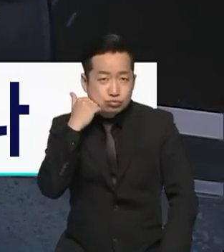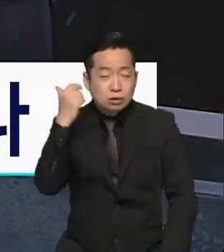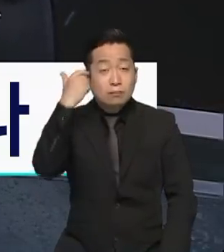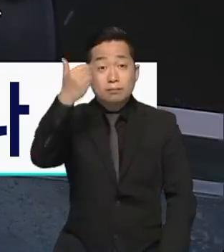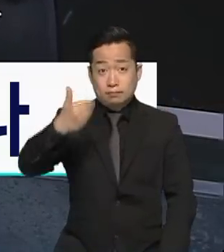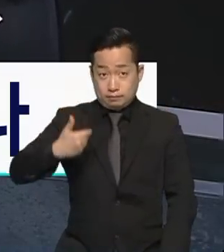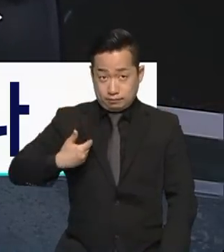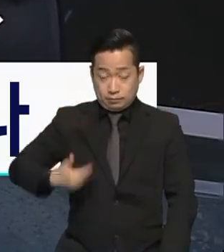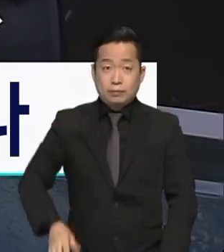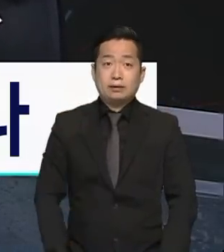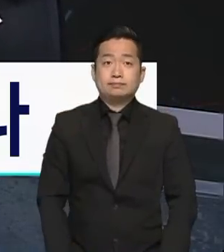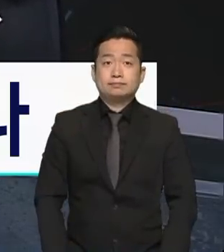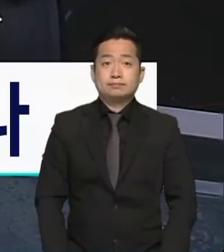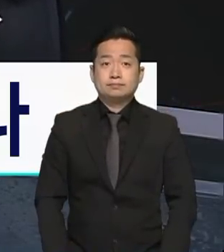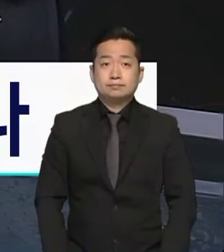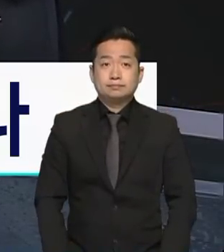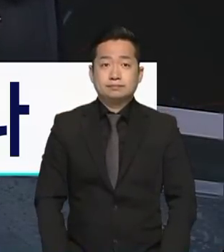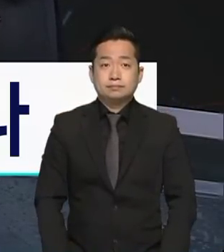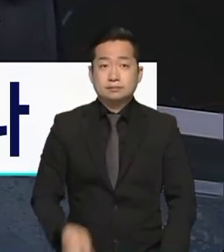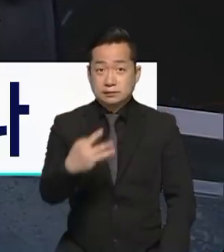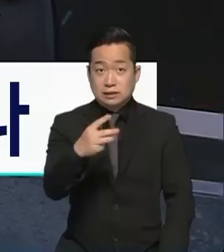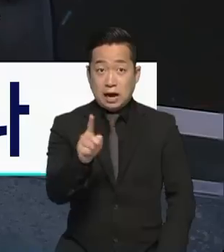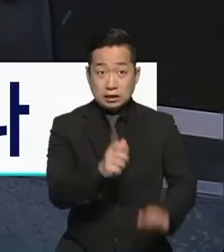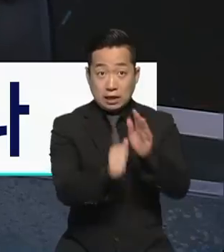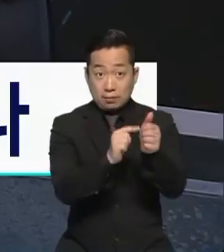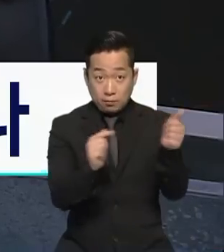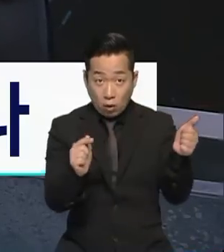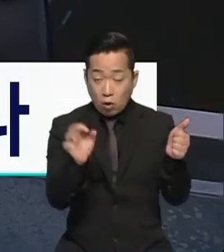그러면서 라 대표는 주가가 급락하기